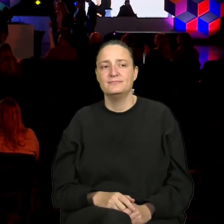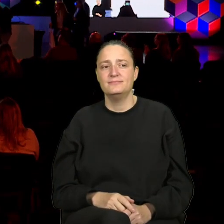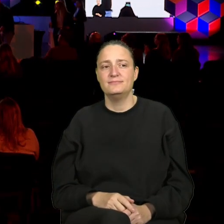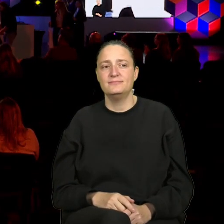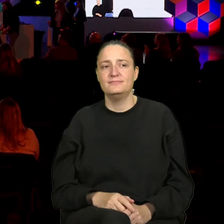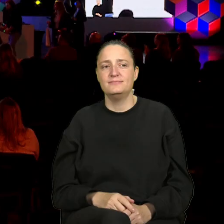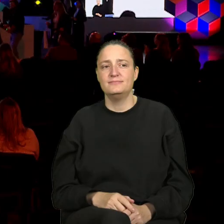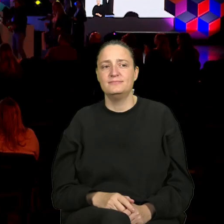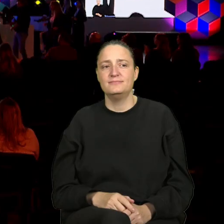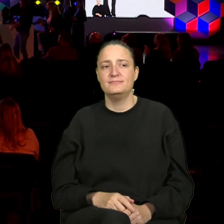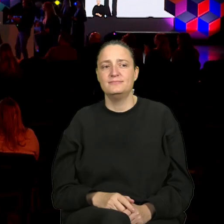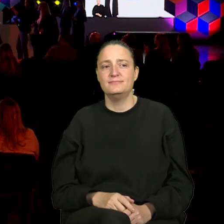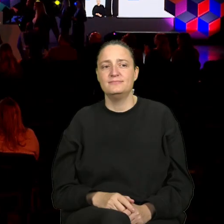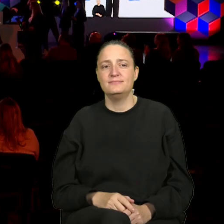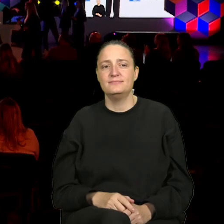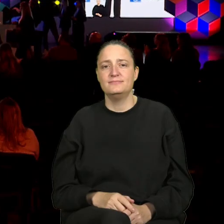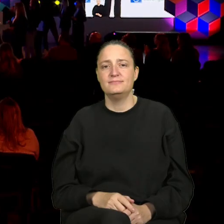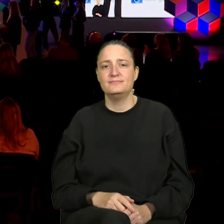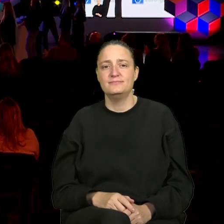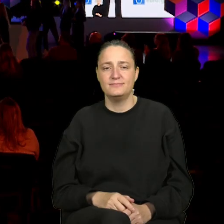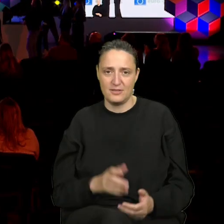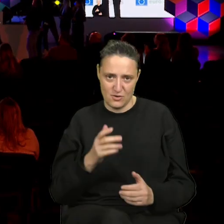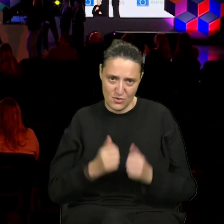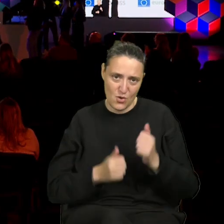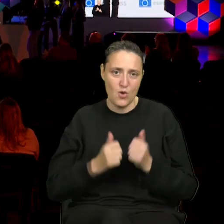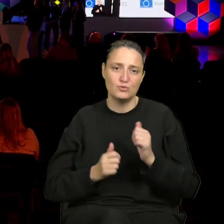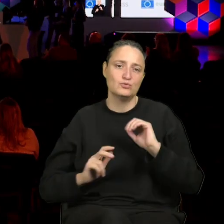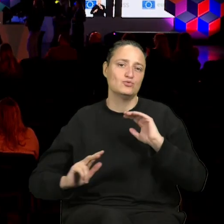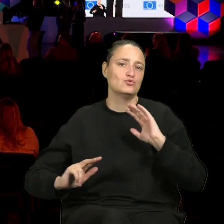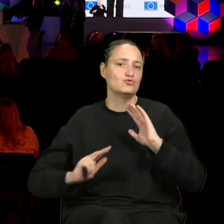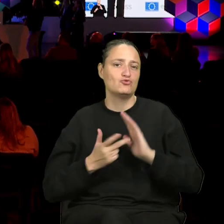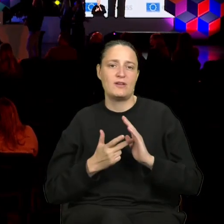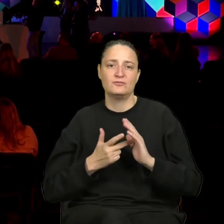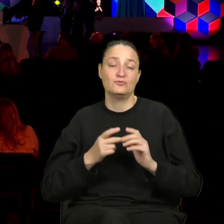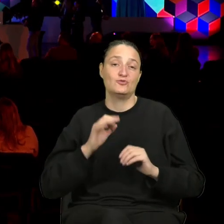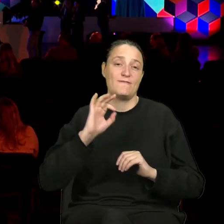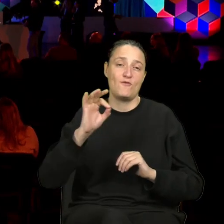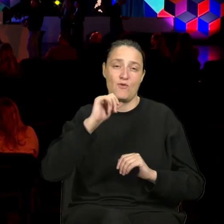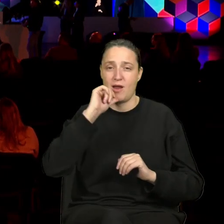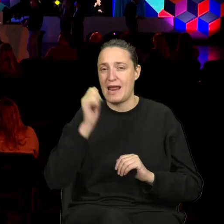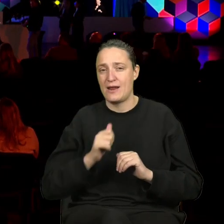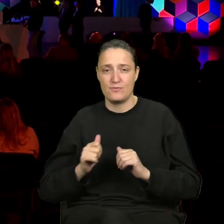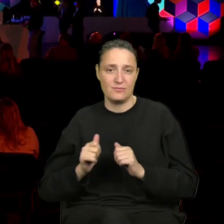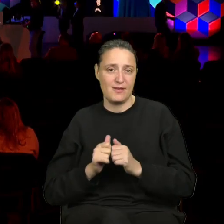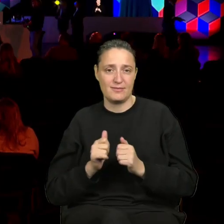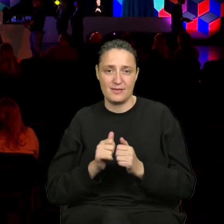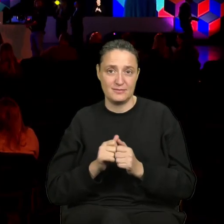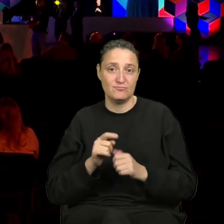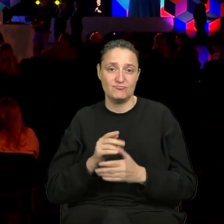Gratulacje. Rozstrzygnęliśmy konkurs, trzecią edycję konkursu Twój Euroguidance, doradztwo, które działa. Pani dyrektor,